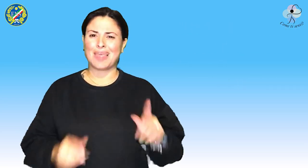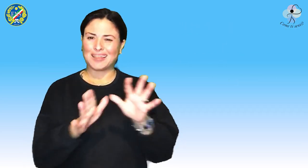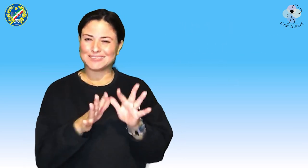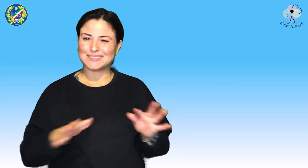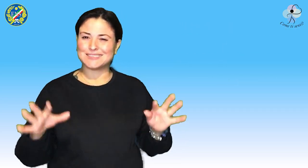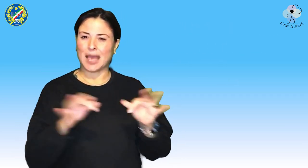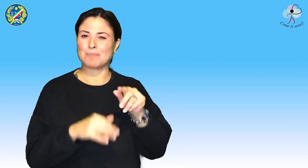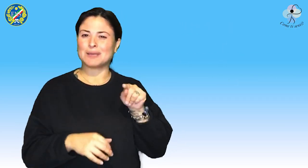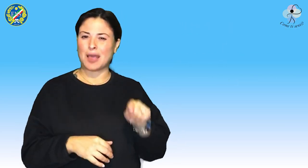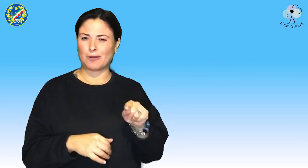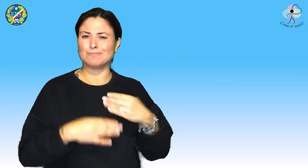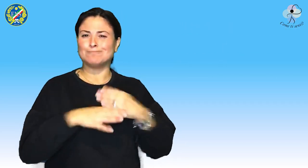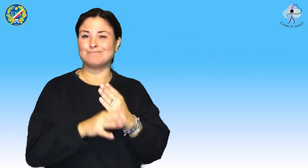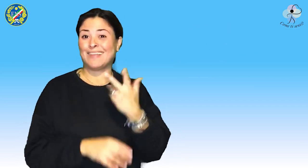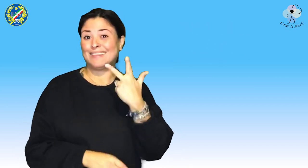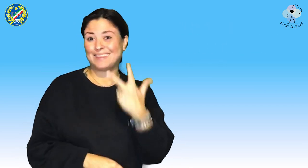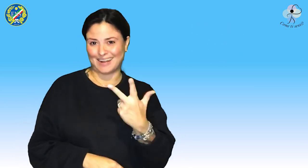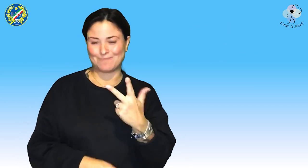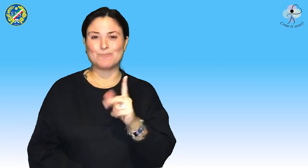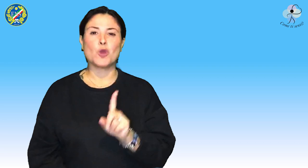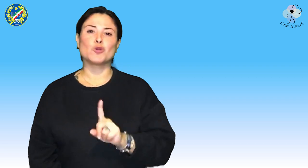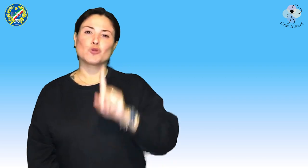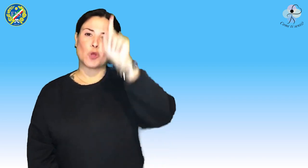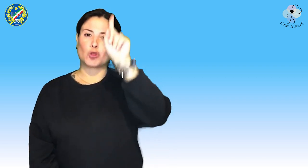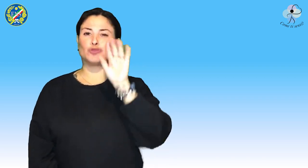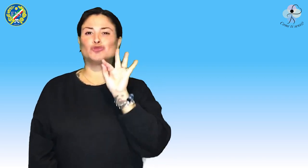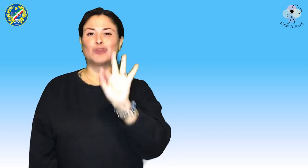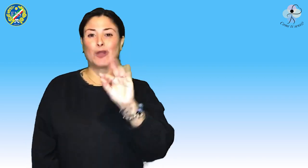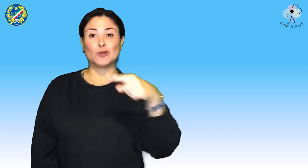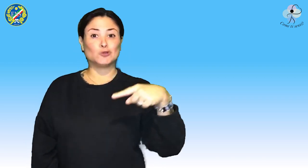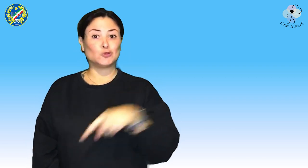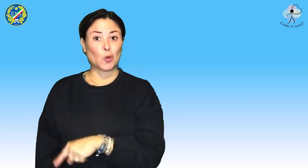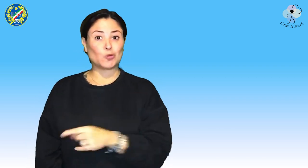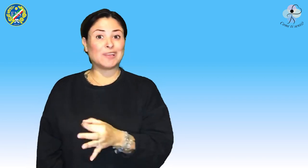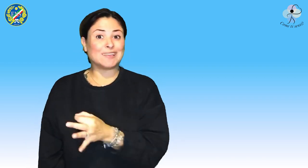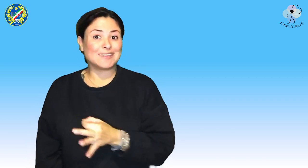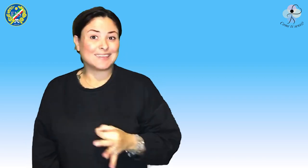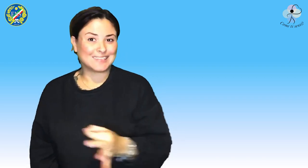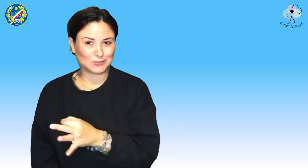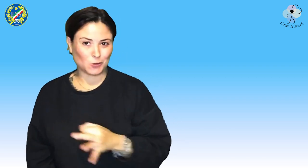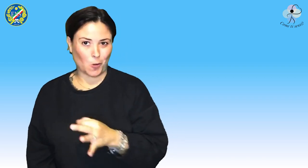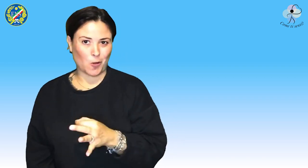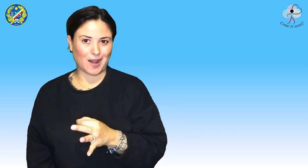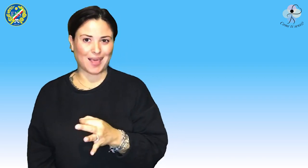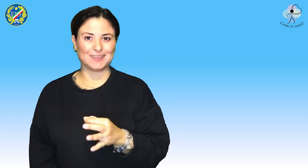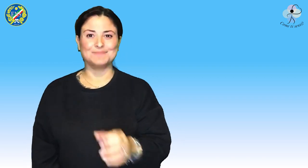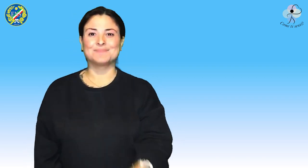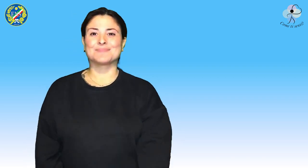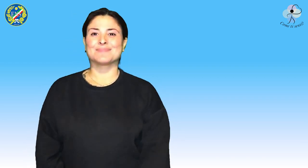Gli appuntamenti saranno come al solito divisi per zona nord, centro e sud e isole.